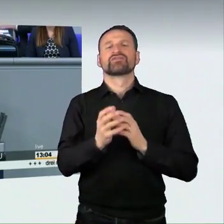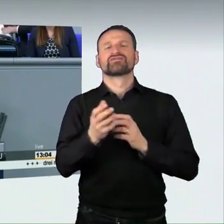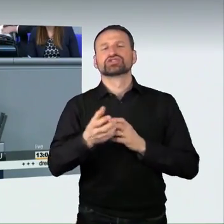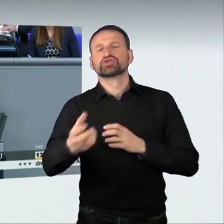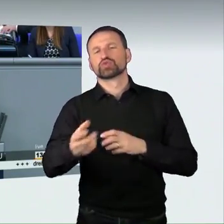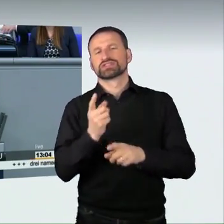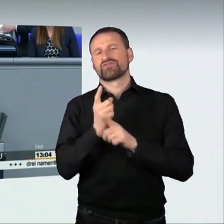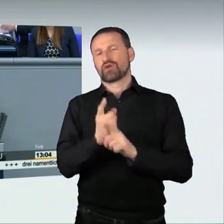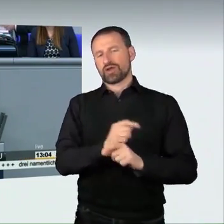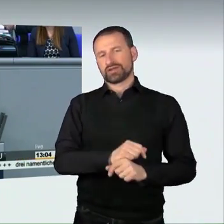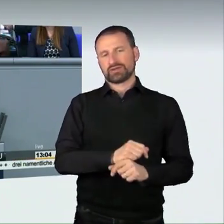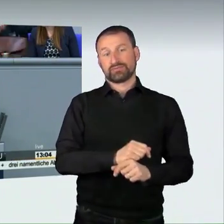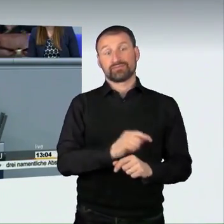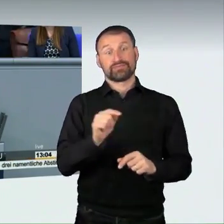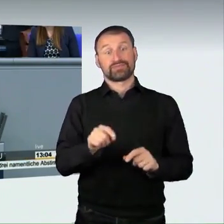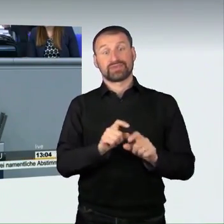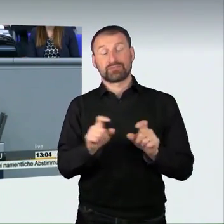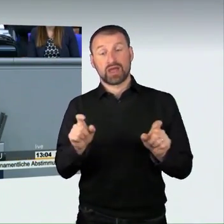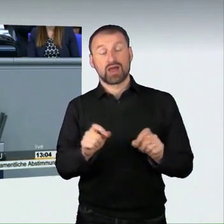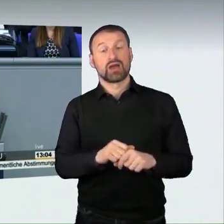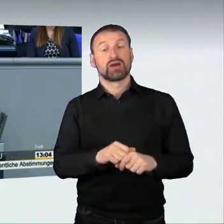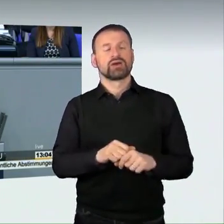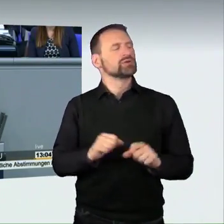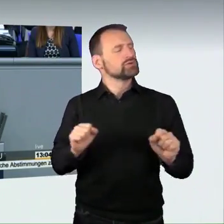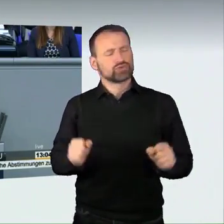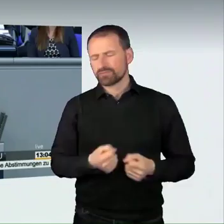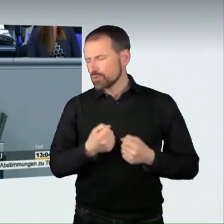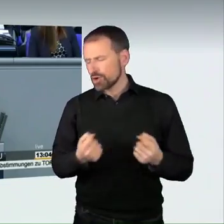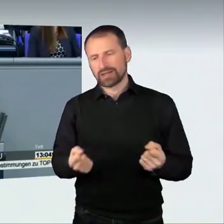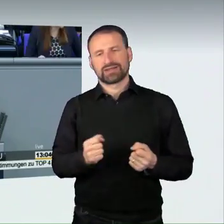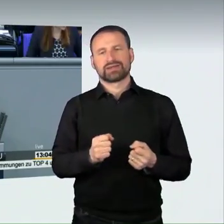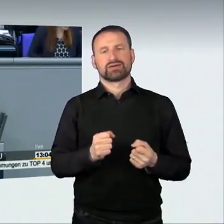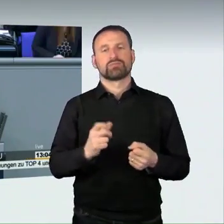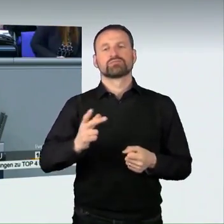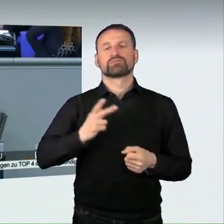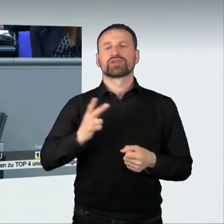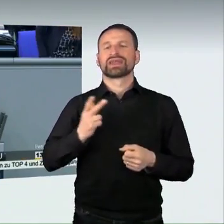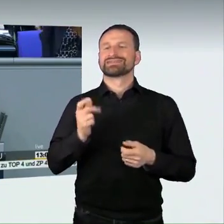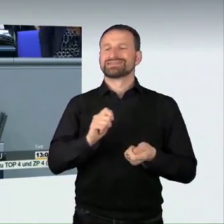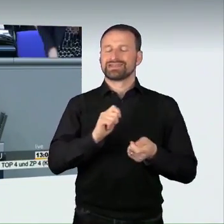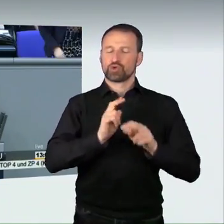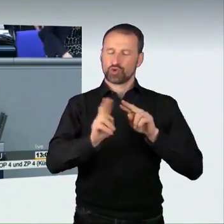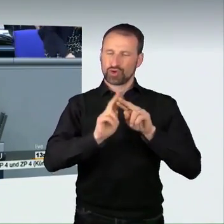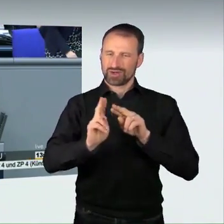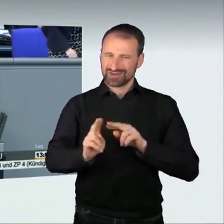und der Umlage der Modernisierungskosten etwas ändern.